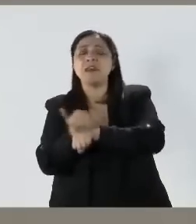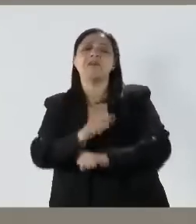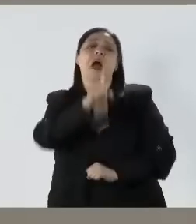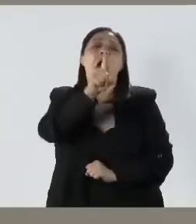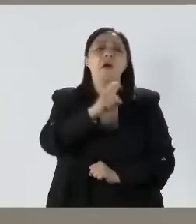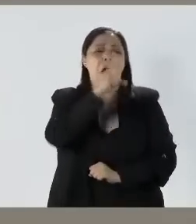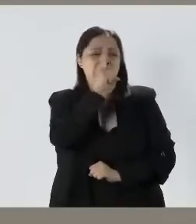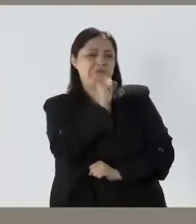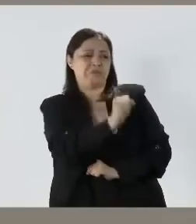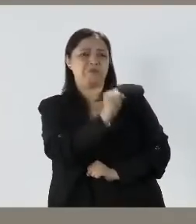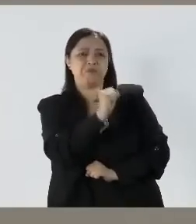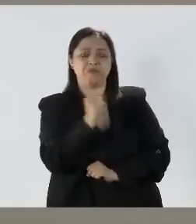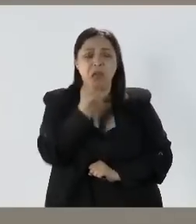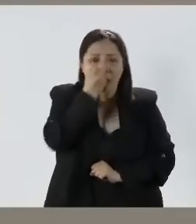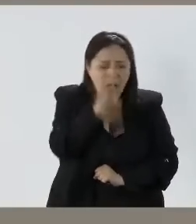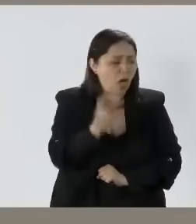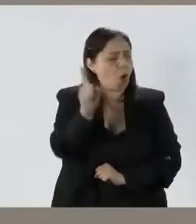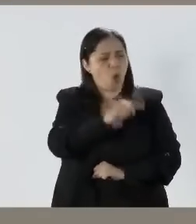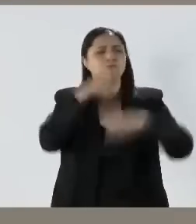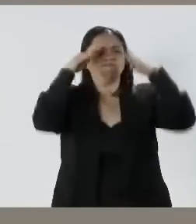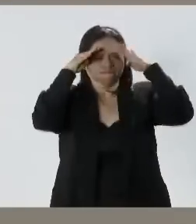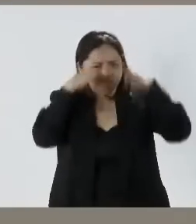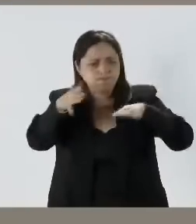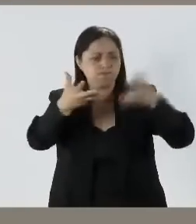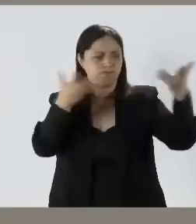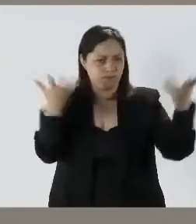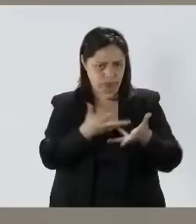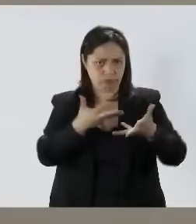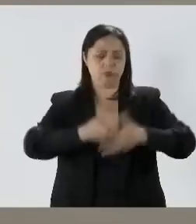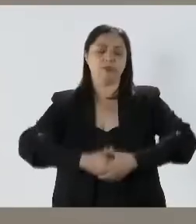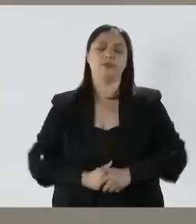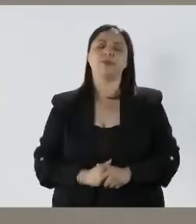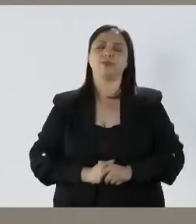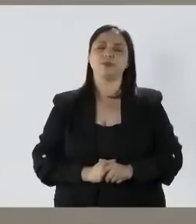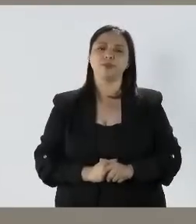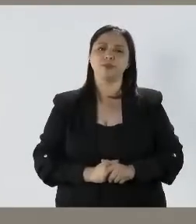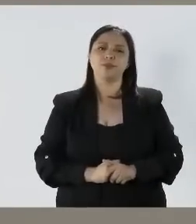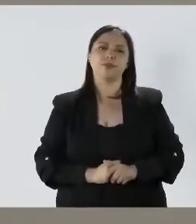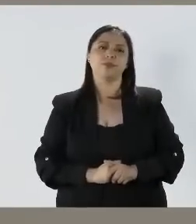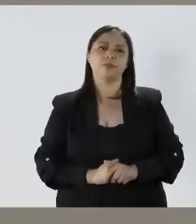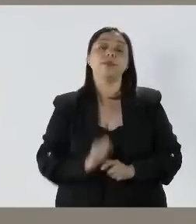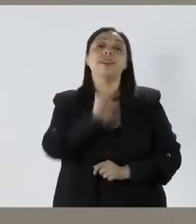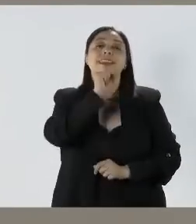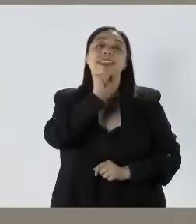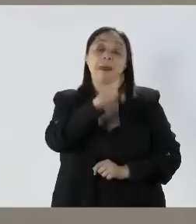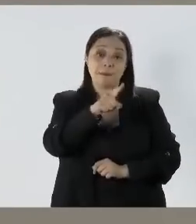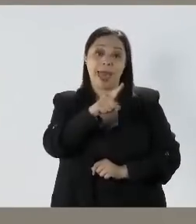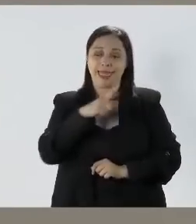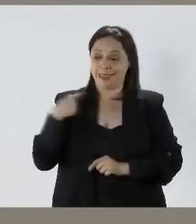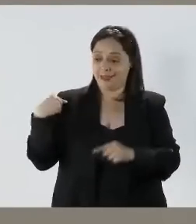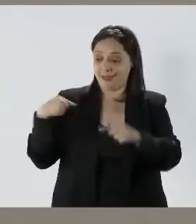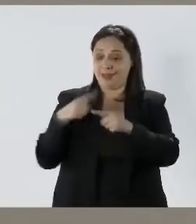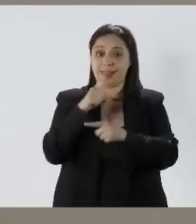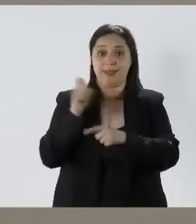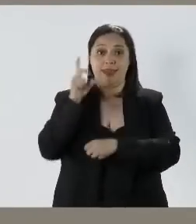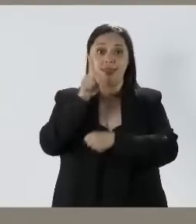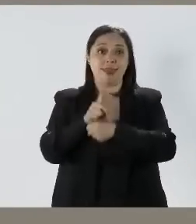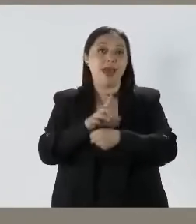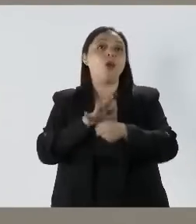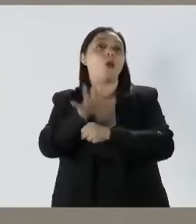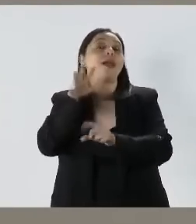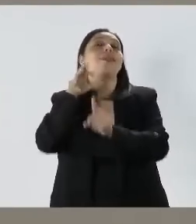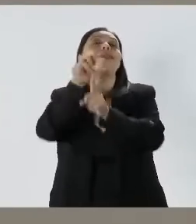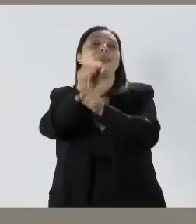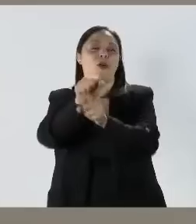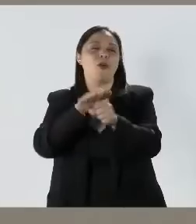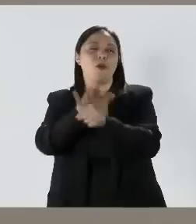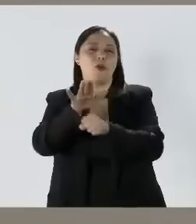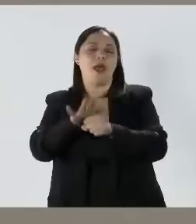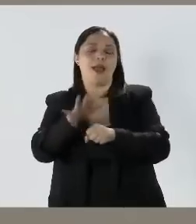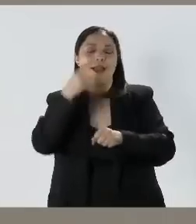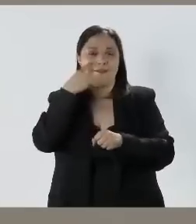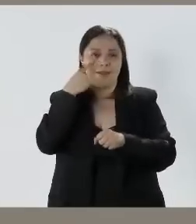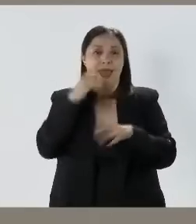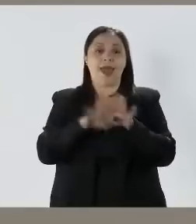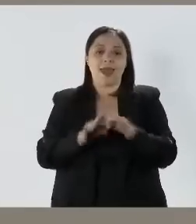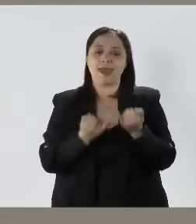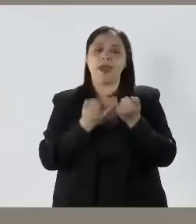vamos a trabajar en ell un gran logro en estos 100 días también fue la inauguración del programa agua